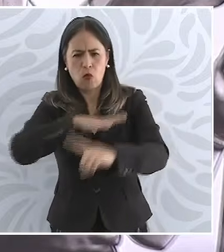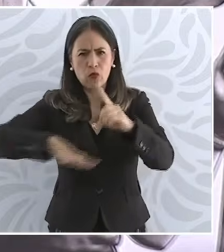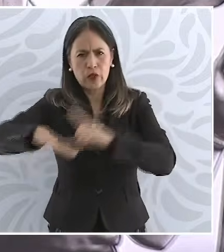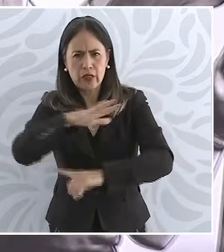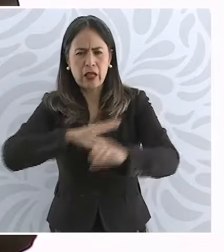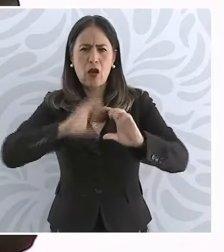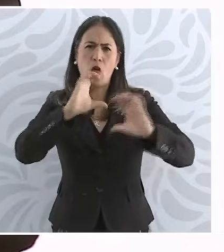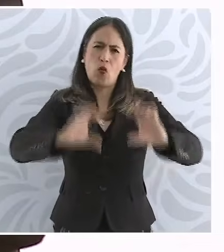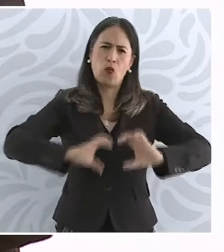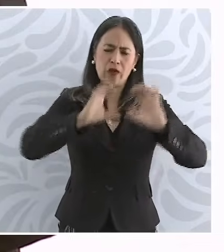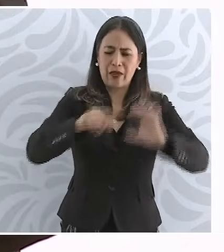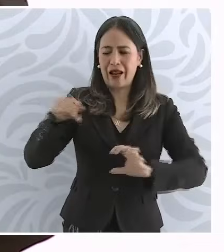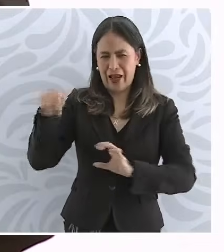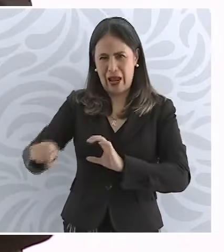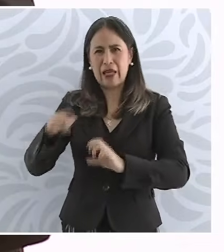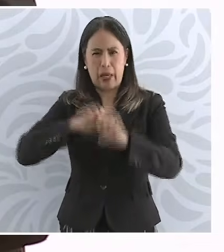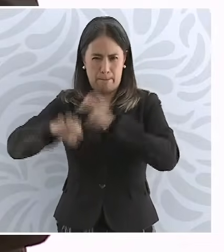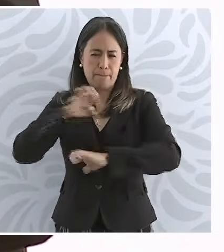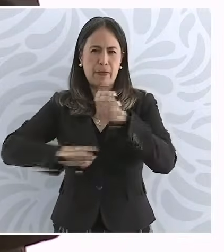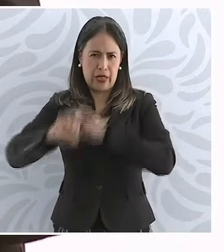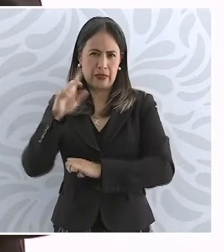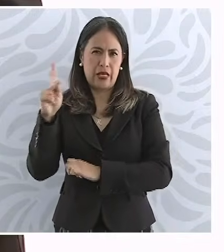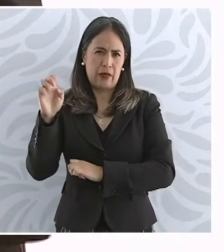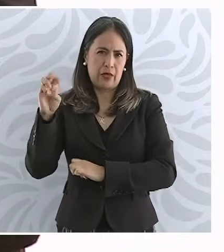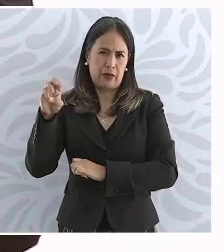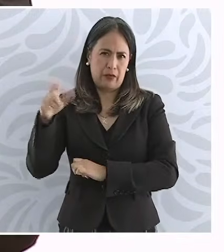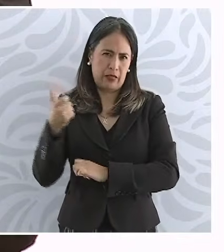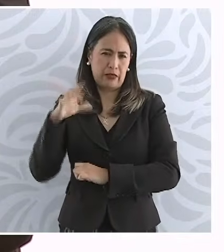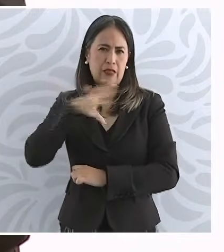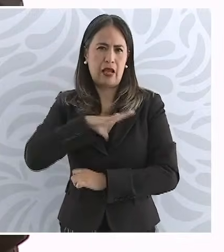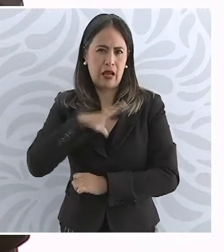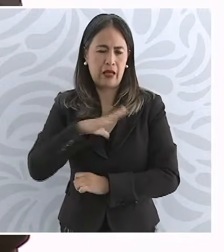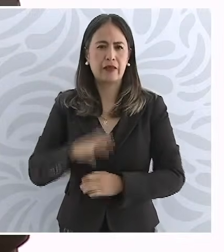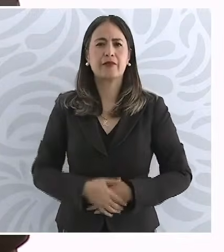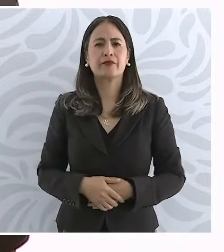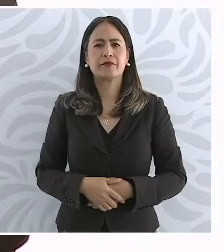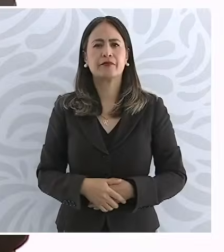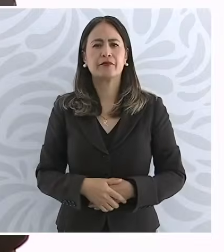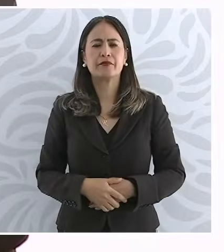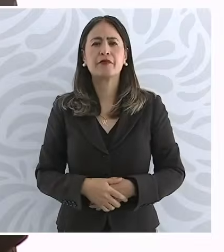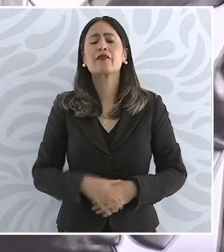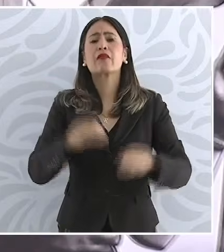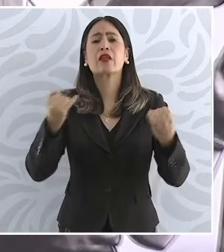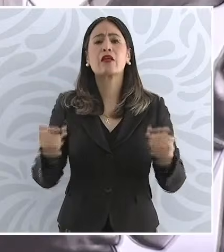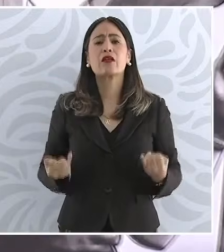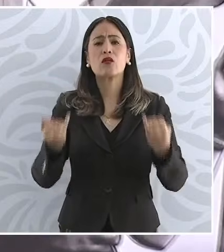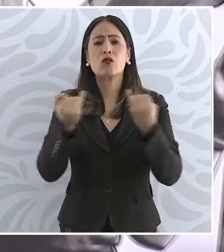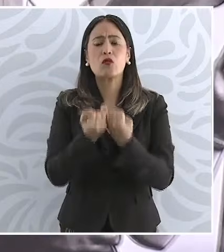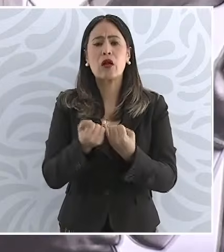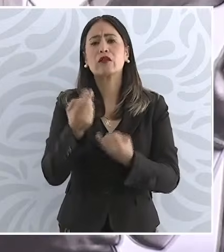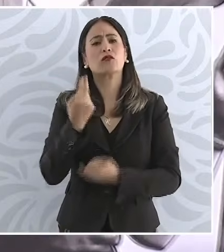Pemex lleva a cabo sus actividades con ánimo y disciplina institucional hemos acompañado a la